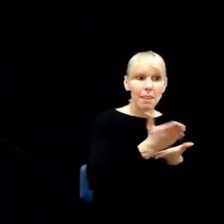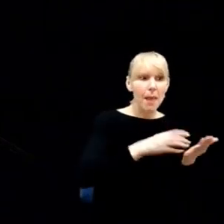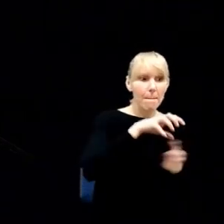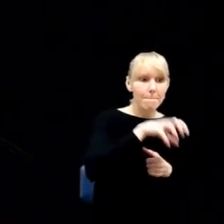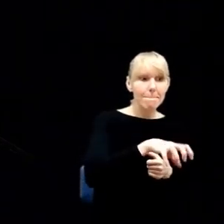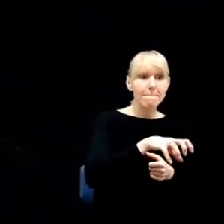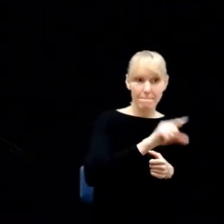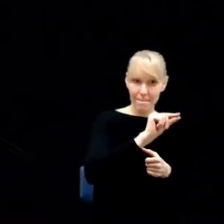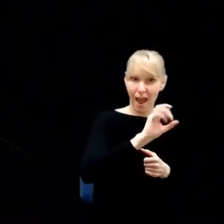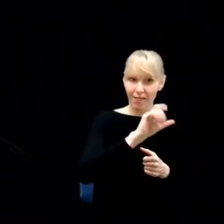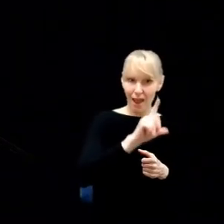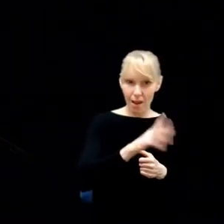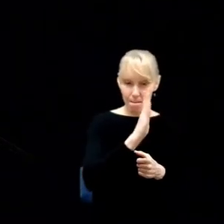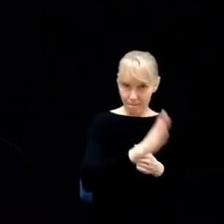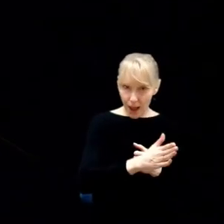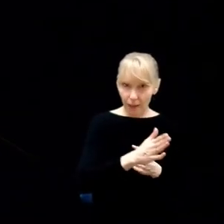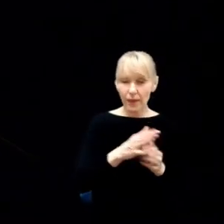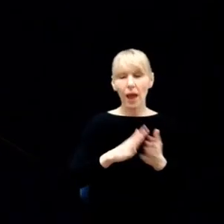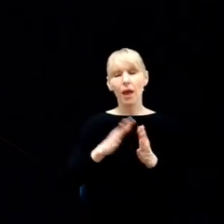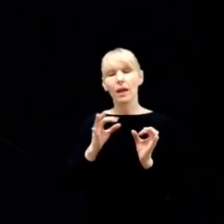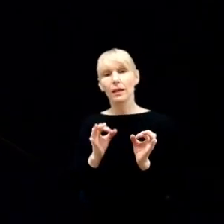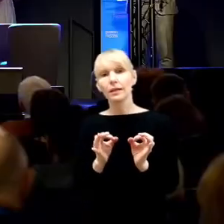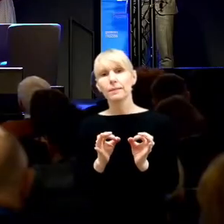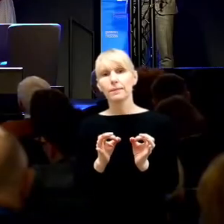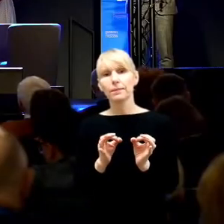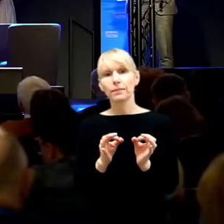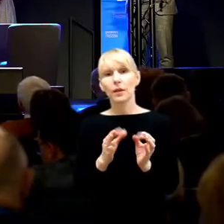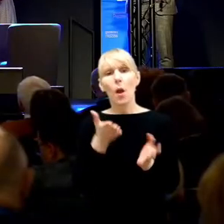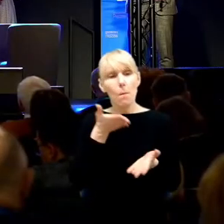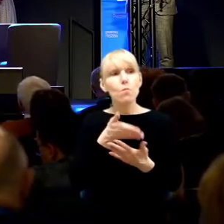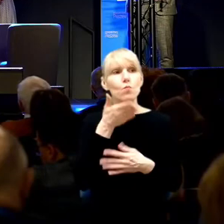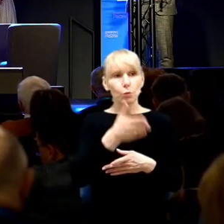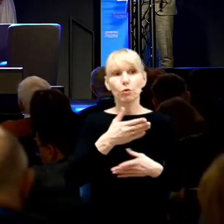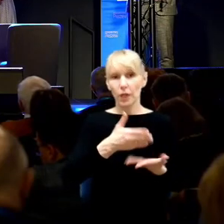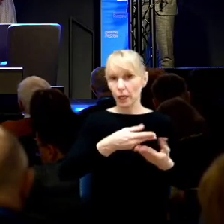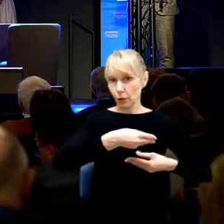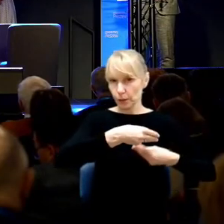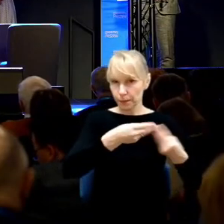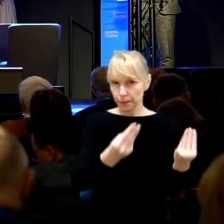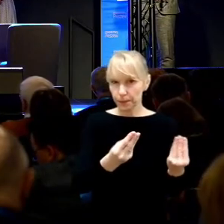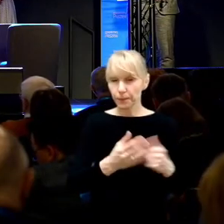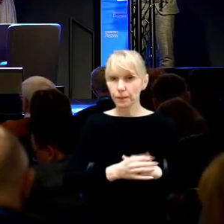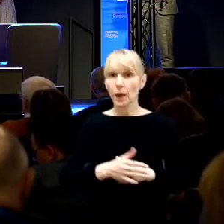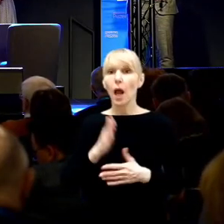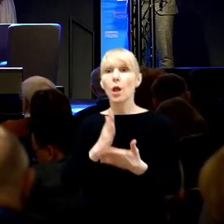Pozwolę sobie je powiedzieć później. Ale już na wstępie chcę Państwa uprzedzić,